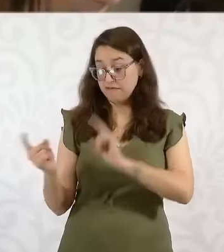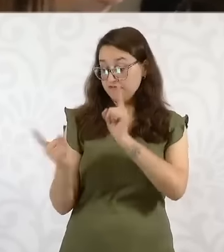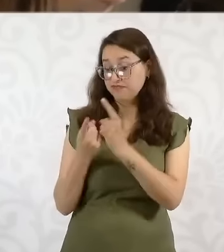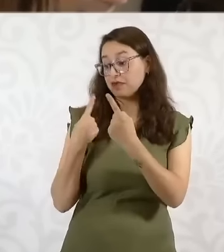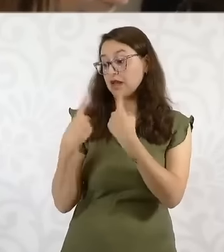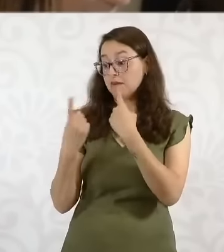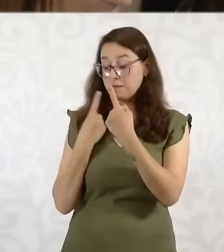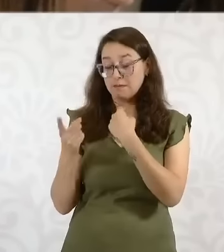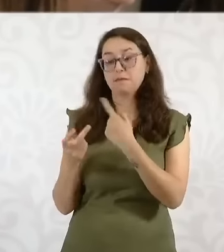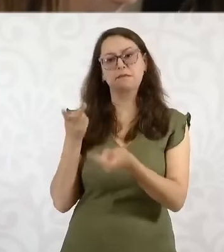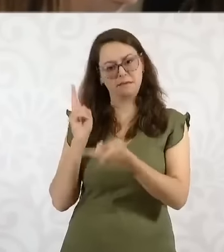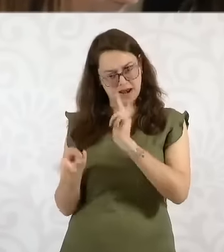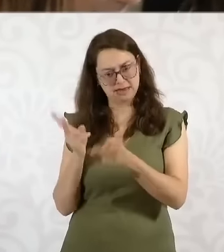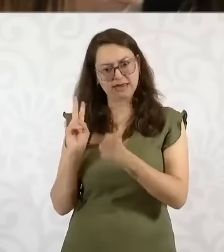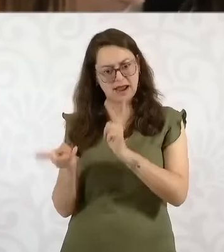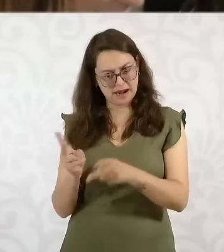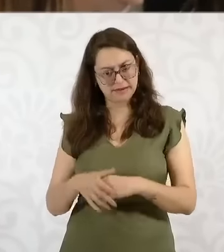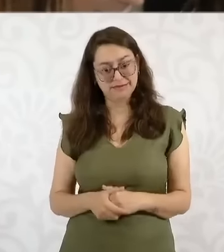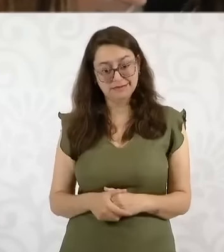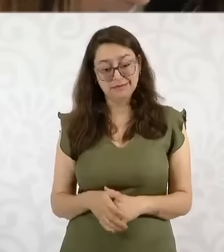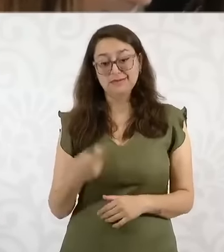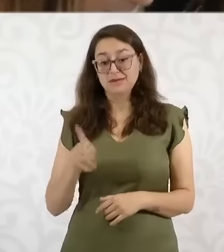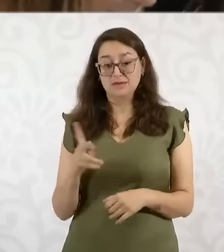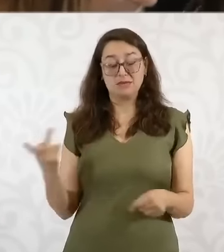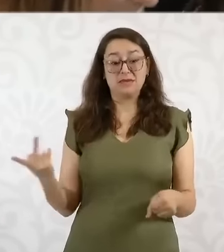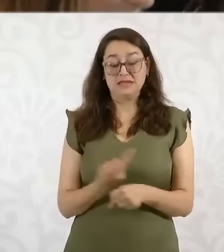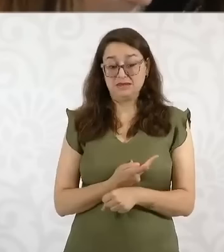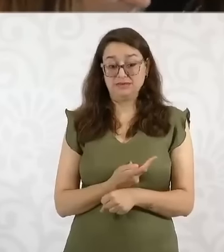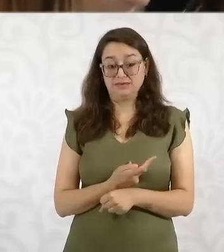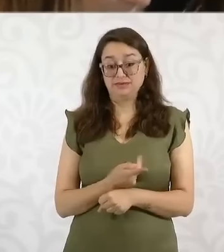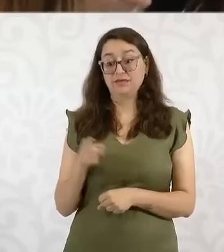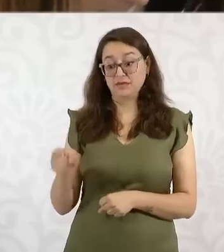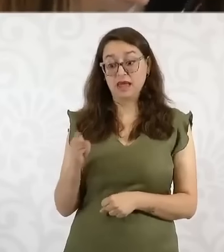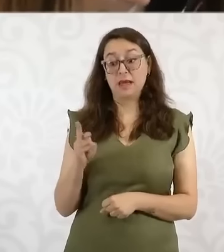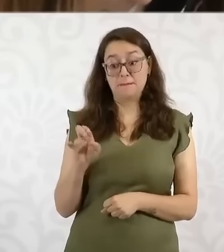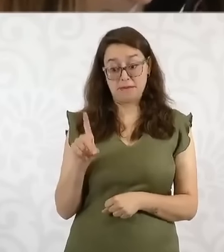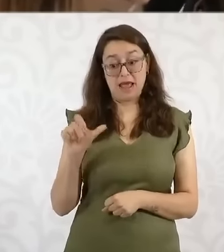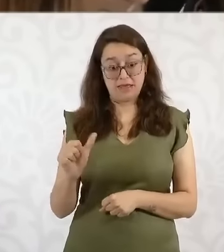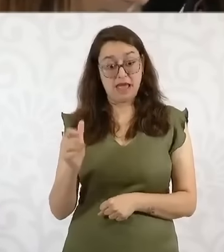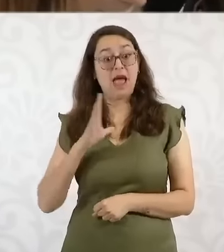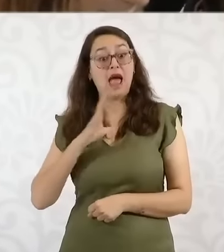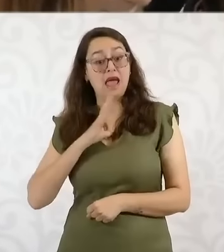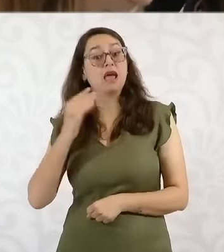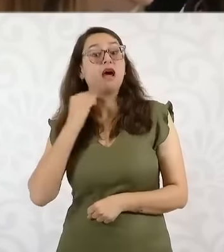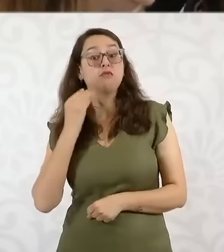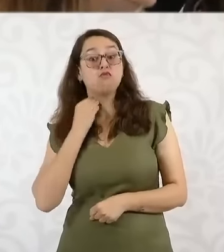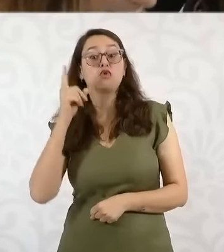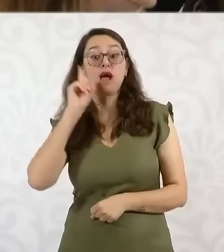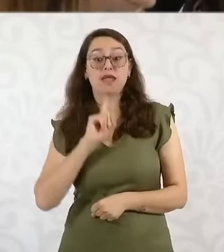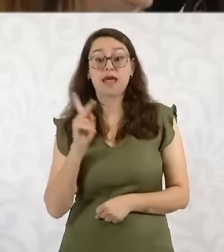agudiza porque Preta Quevedo tiene su abogada que es Carla Michel Salas, que también ha estado aquí